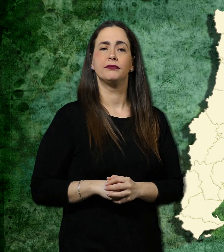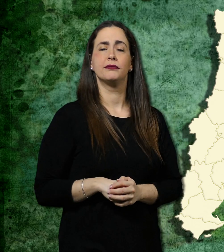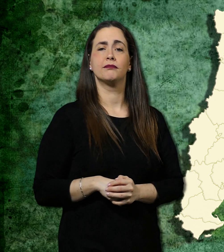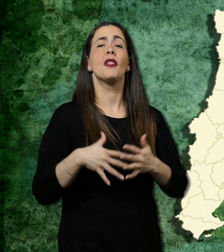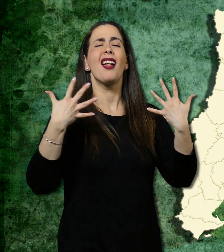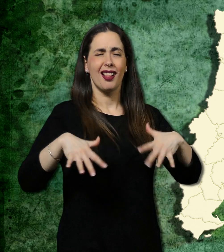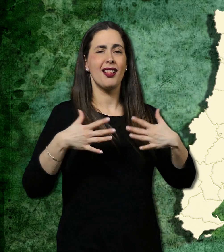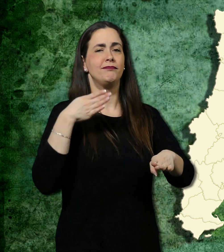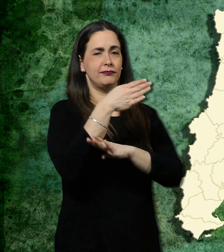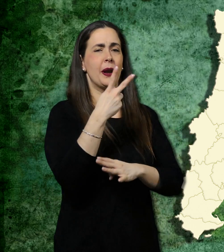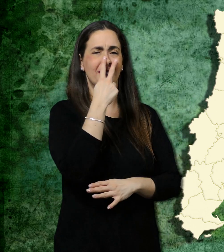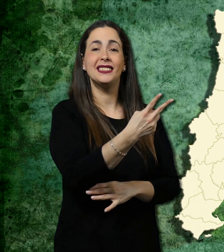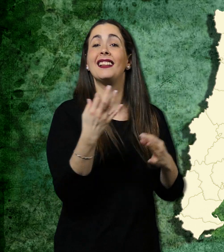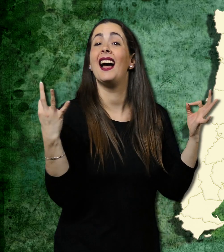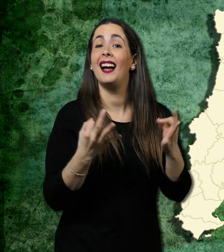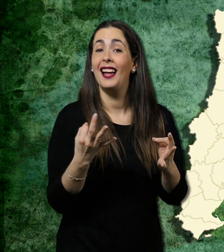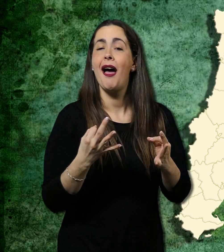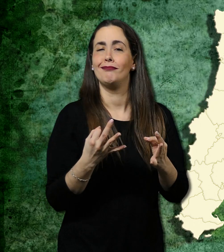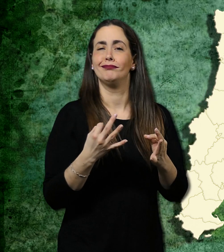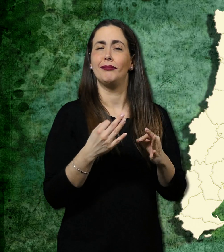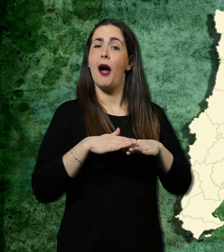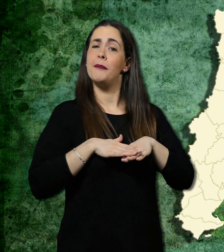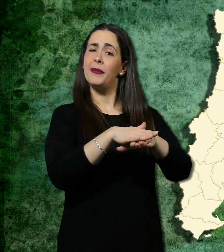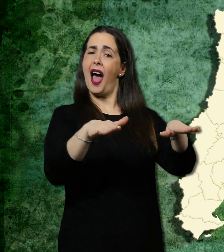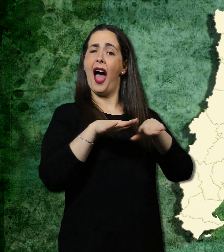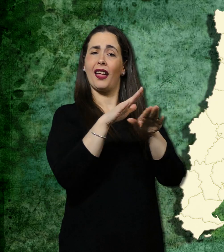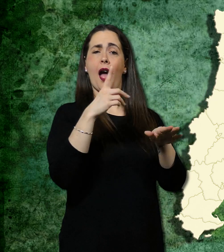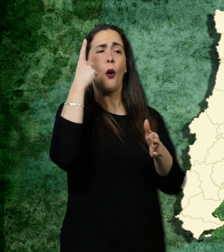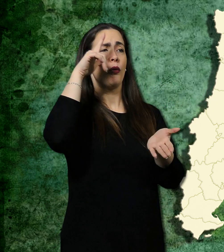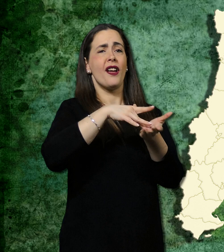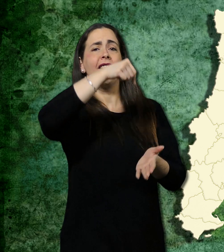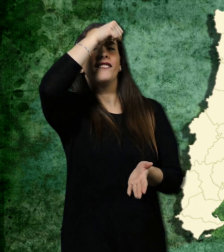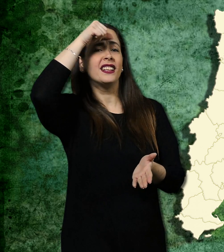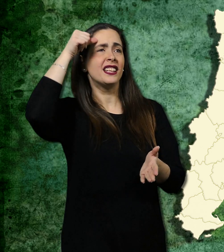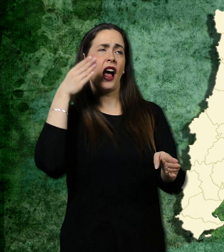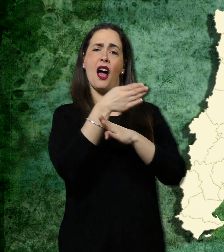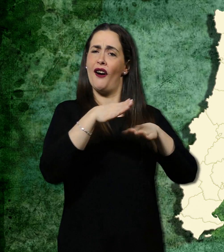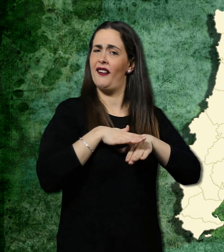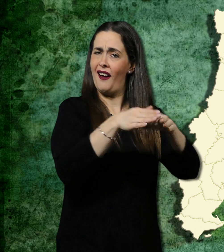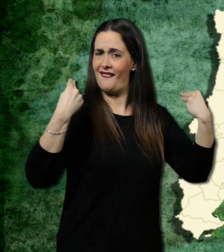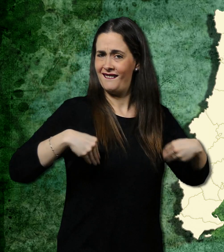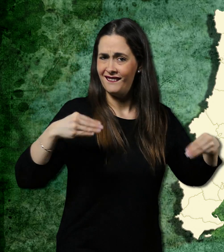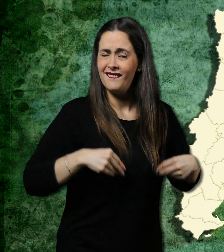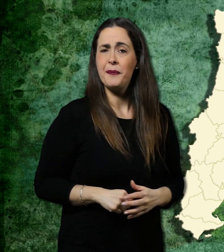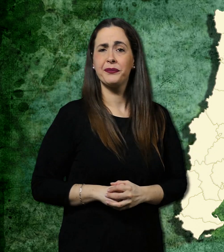Imprescindibles: Gaudir d’un dia d’estiu en una de les platges del municipi.